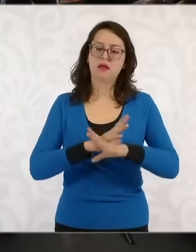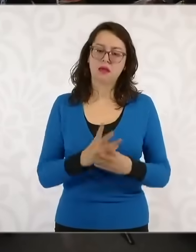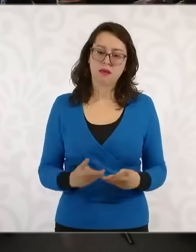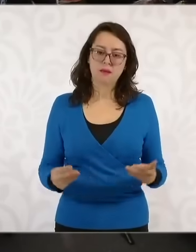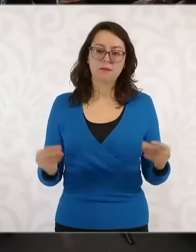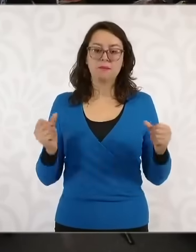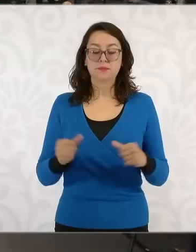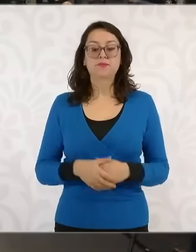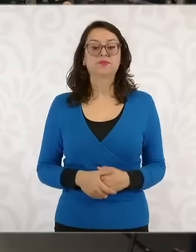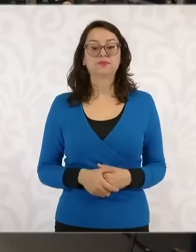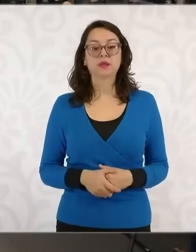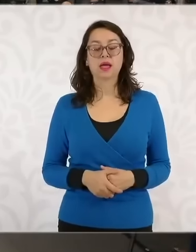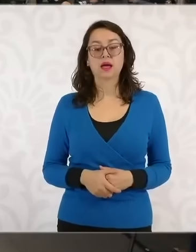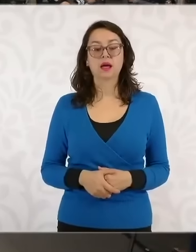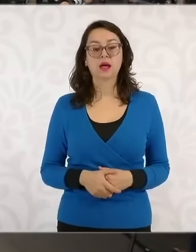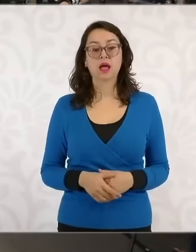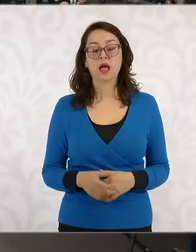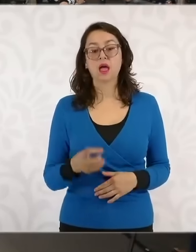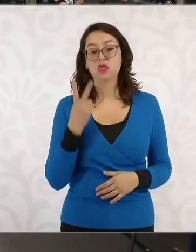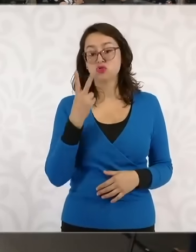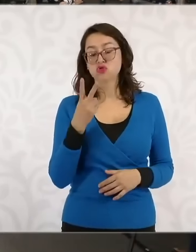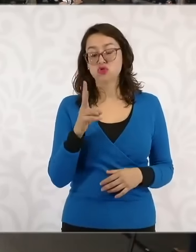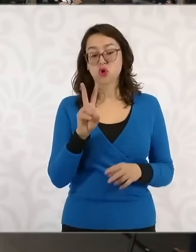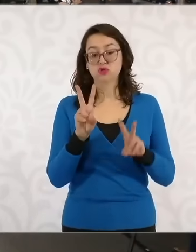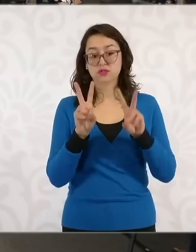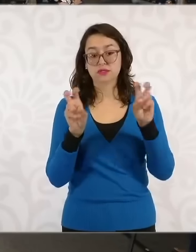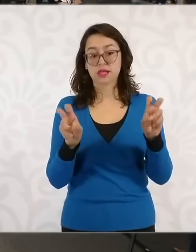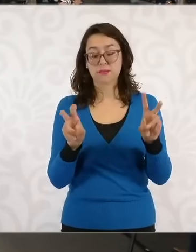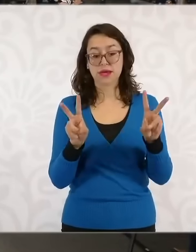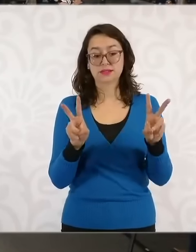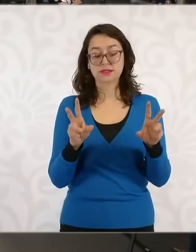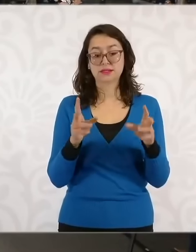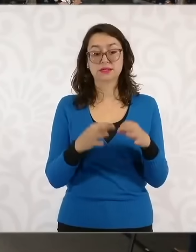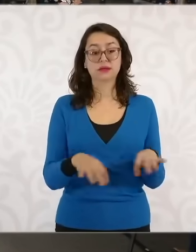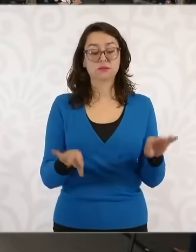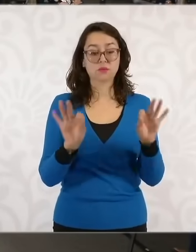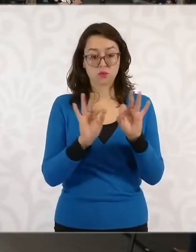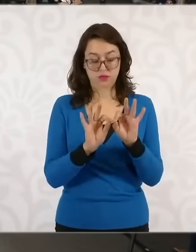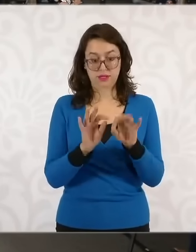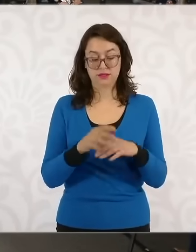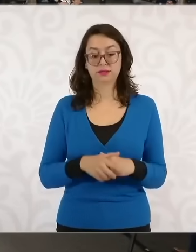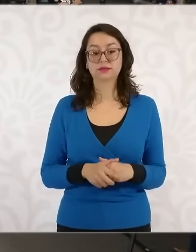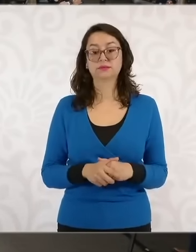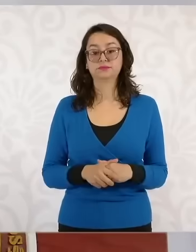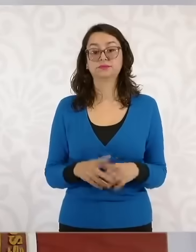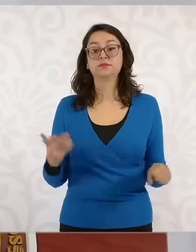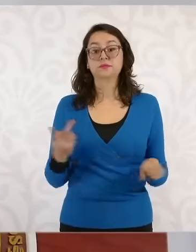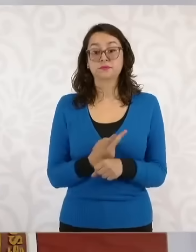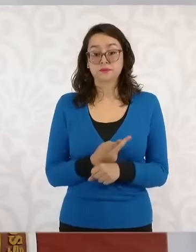Hay dos cosas muy importantes, porque uno, a quien defiende el privilegio de acaparar agua, a ese no